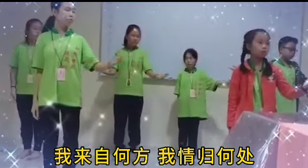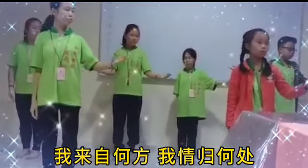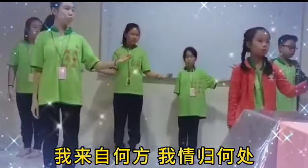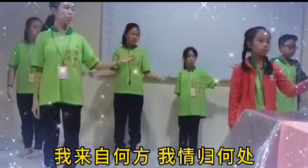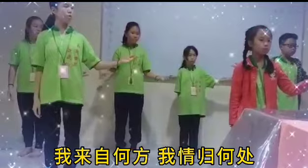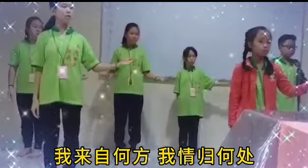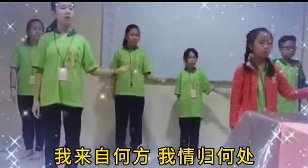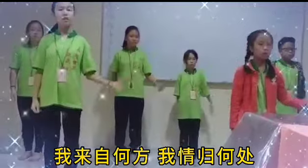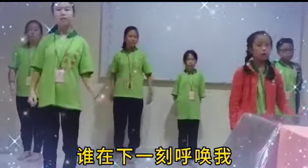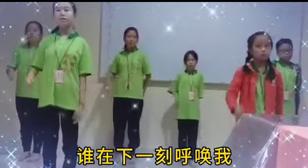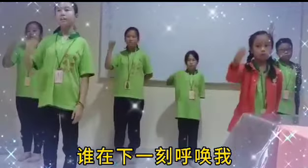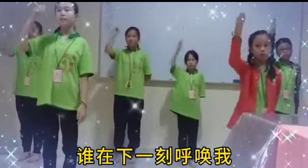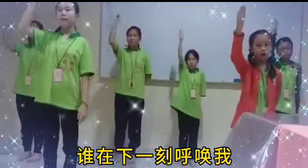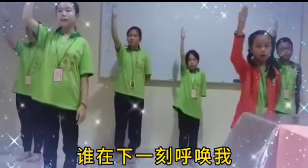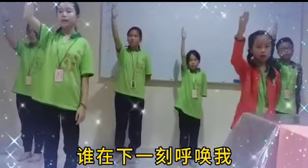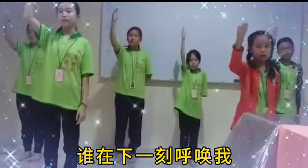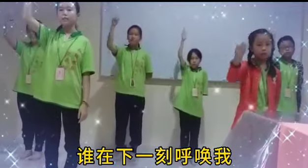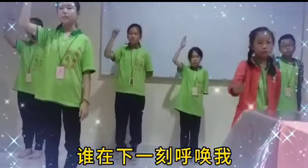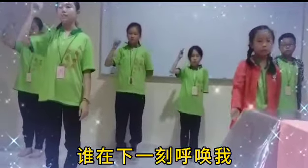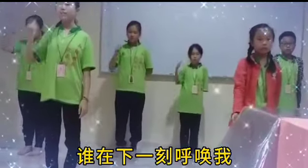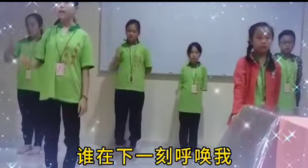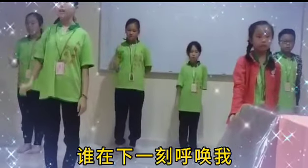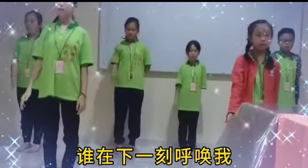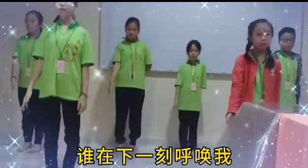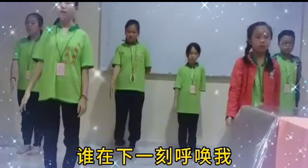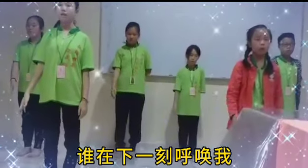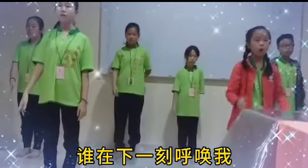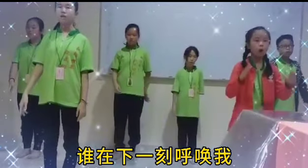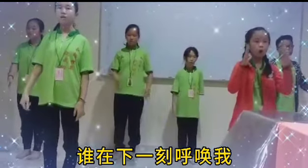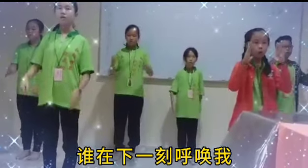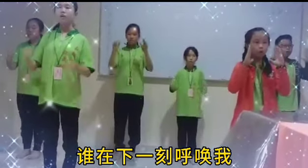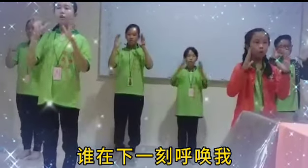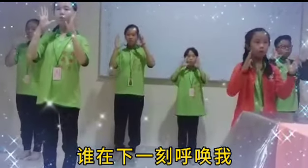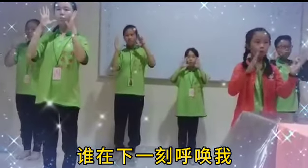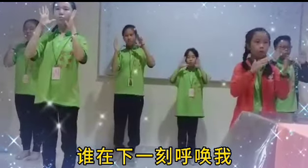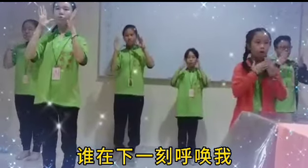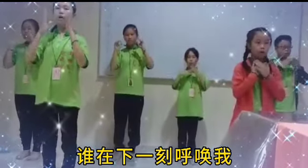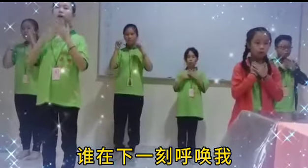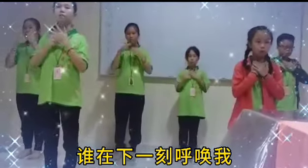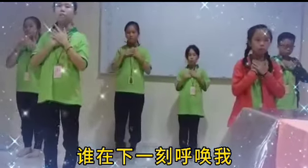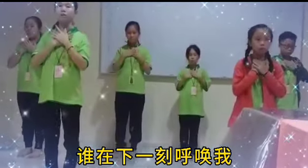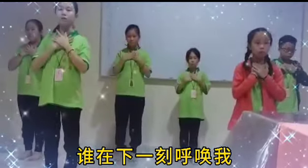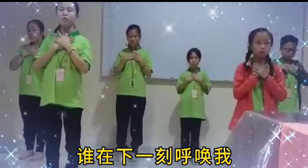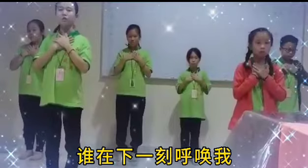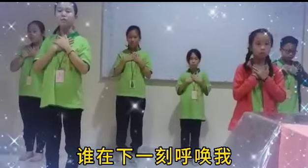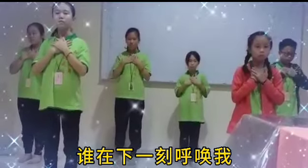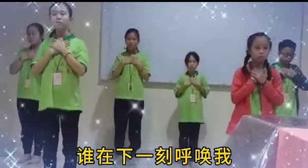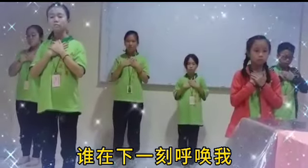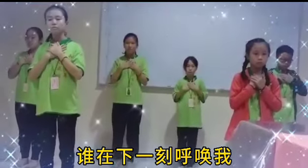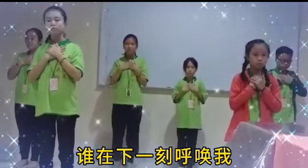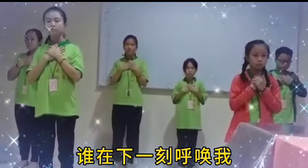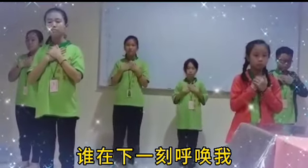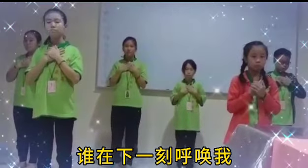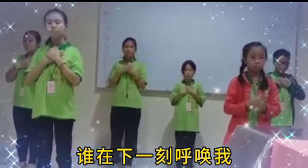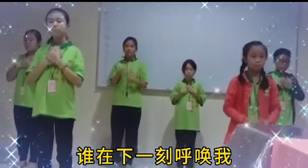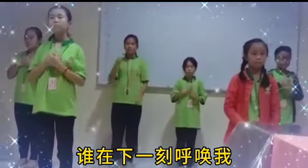谁在下一刻呼唤我